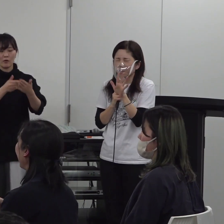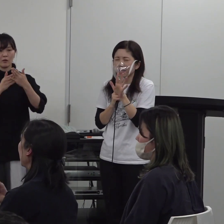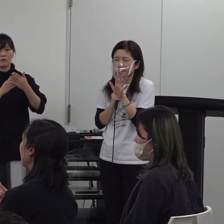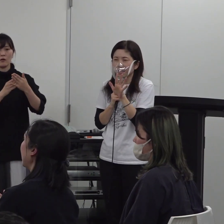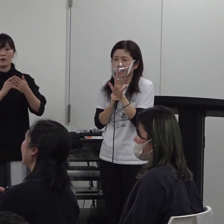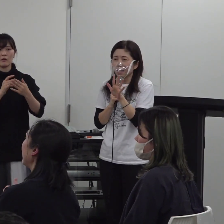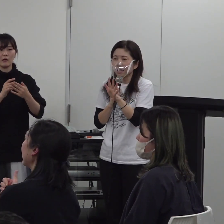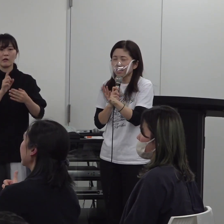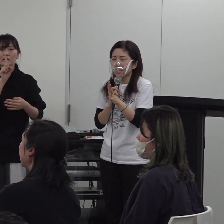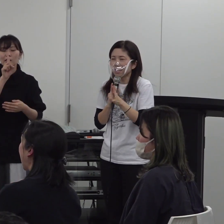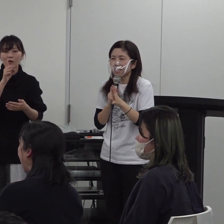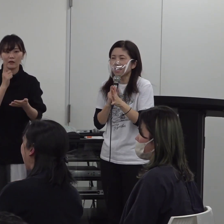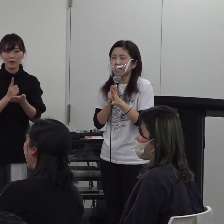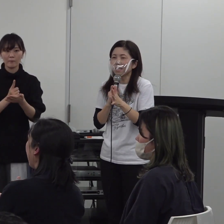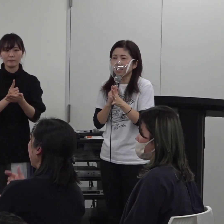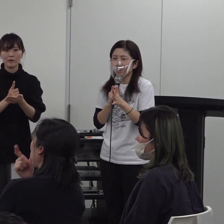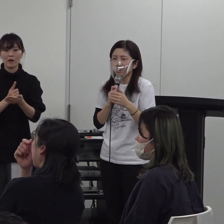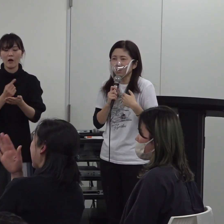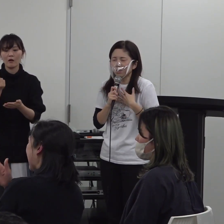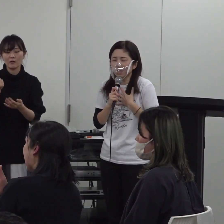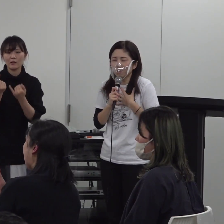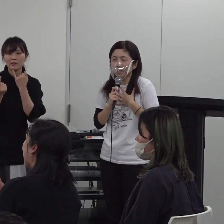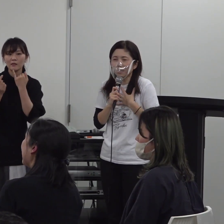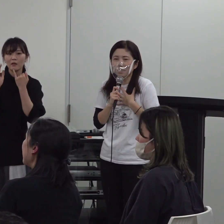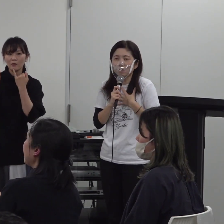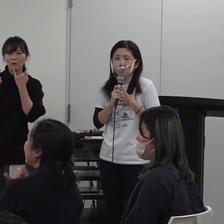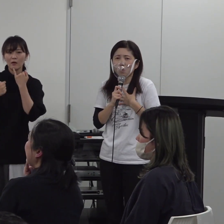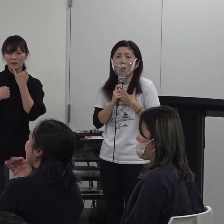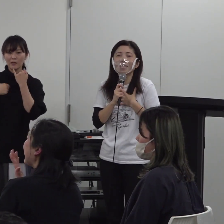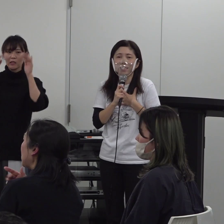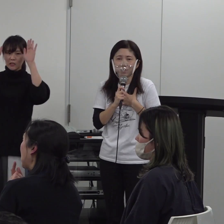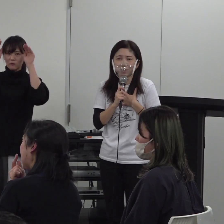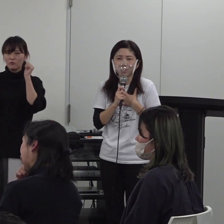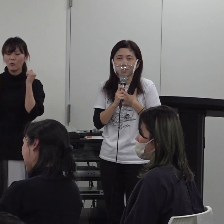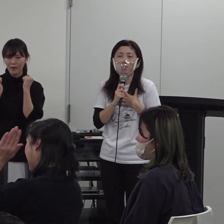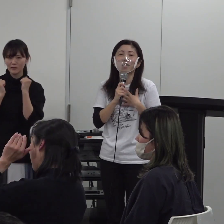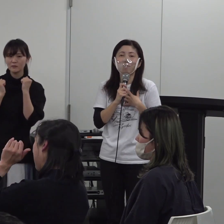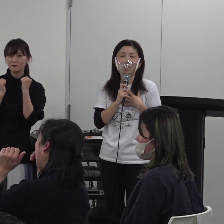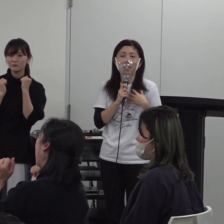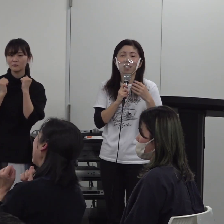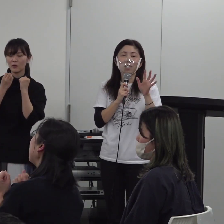「ごめんなさい、来ていただきたいんだけど、どうしても私、犬怖いんです」と言われました